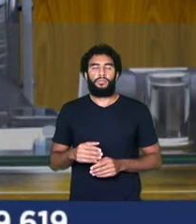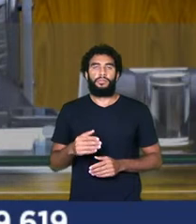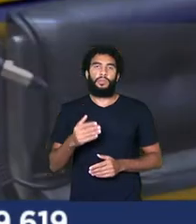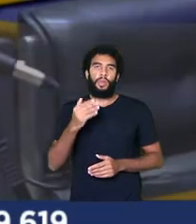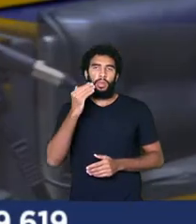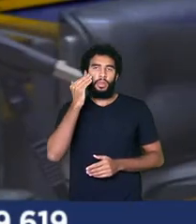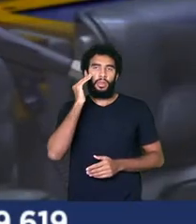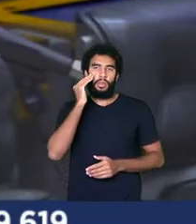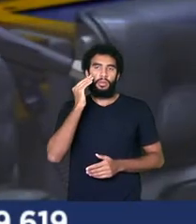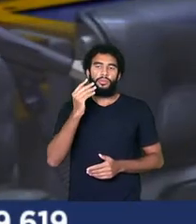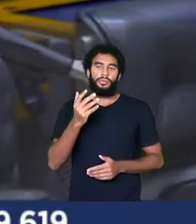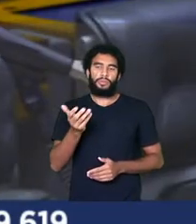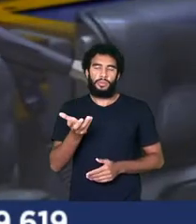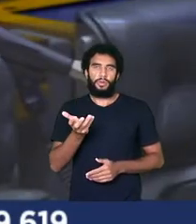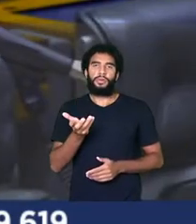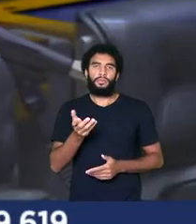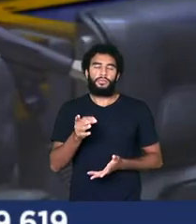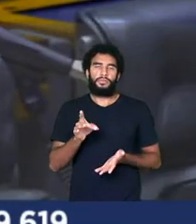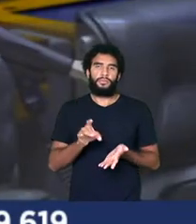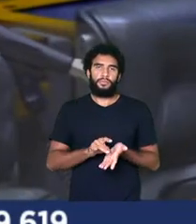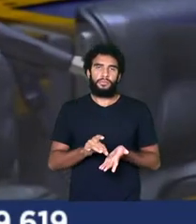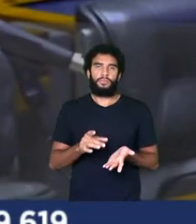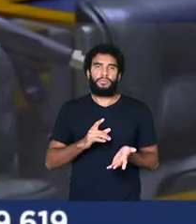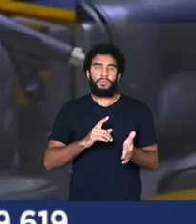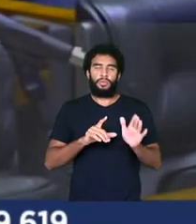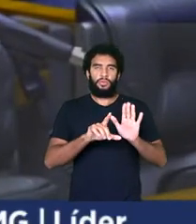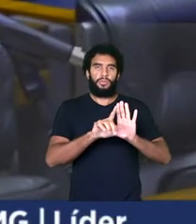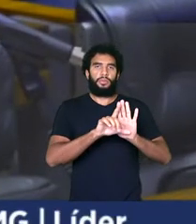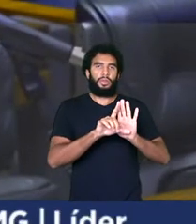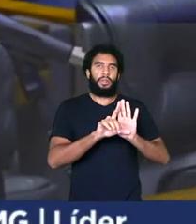COMO ORIENTA O PT, DEPUTADO? -- [DEPUTADO]: O PT ORIENTA SIM AO TEXTO, NÓS